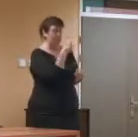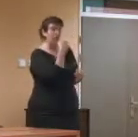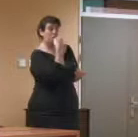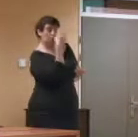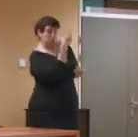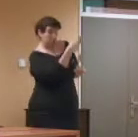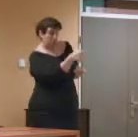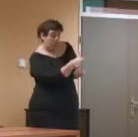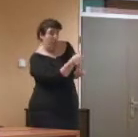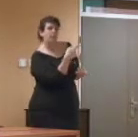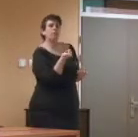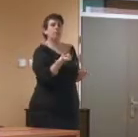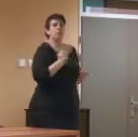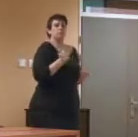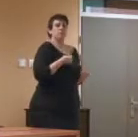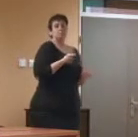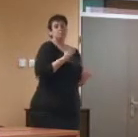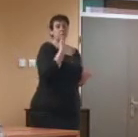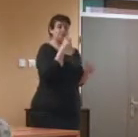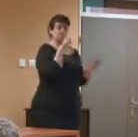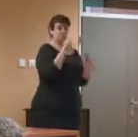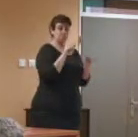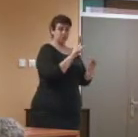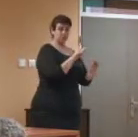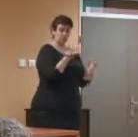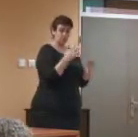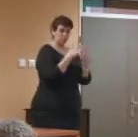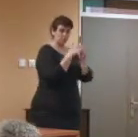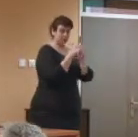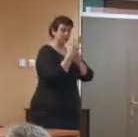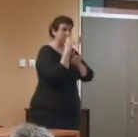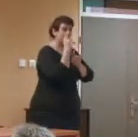se creen que están solos, y hablan y se muestran tal y como son, no